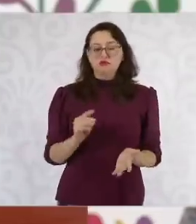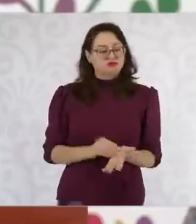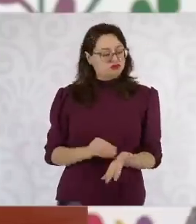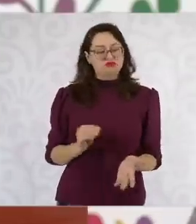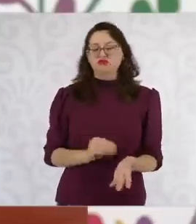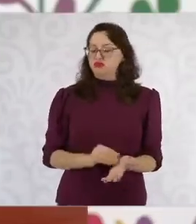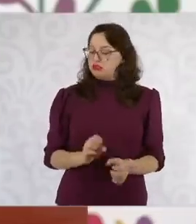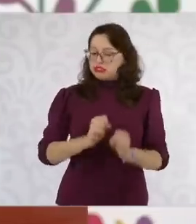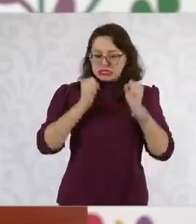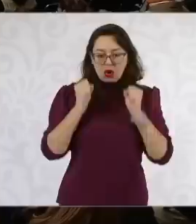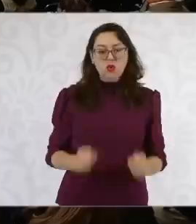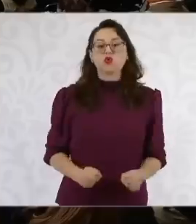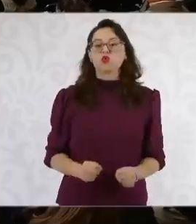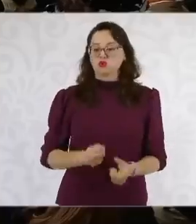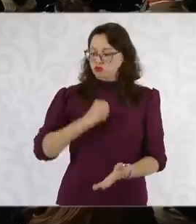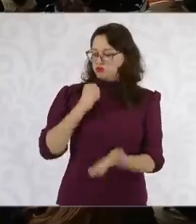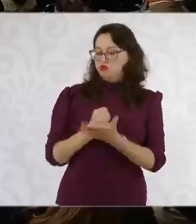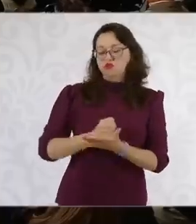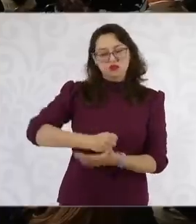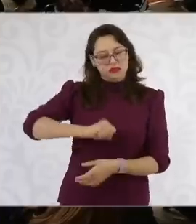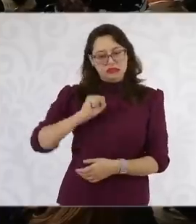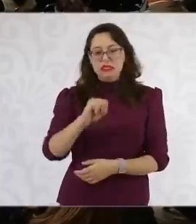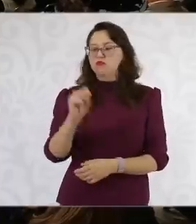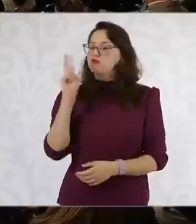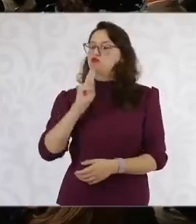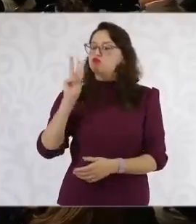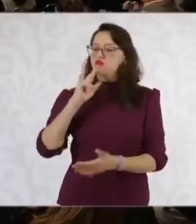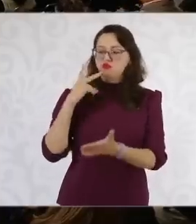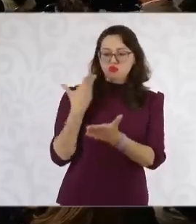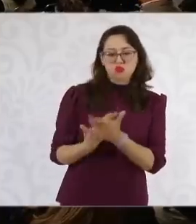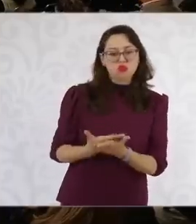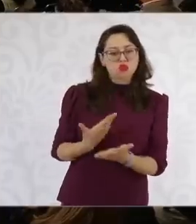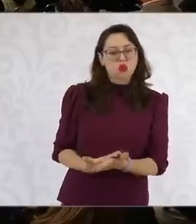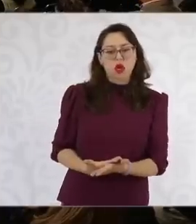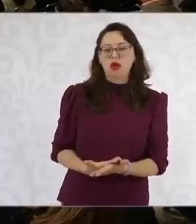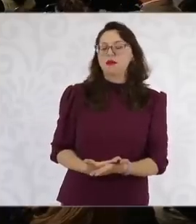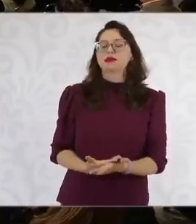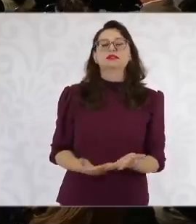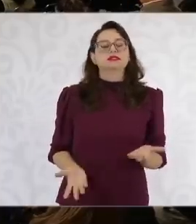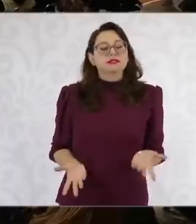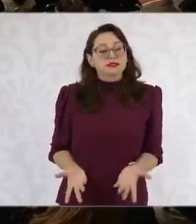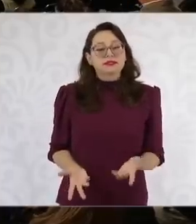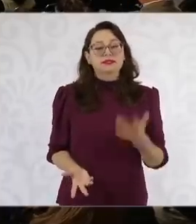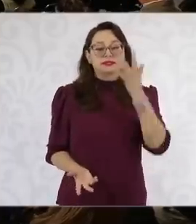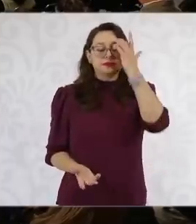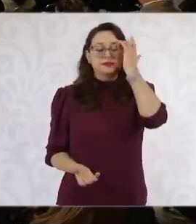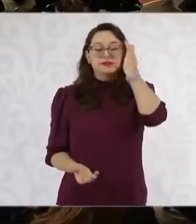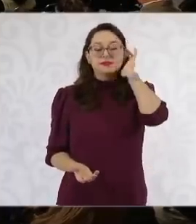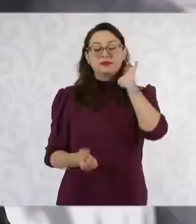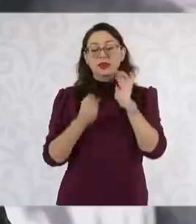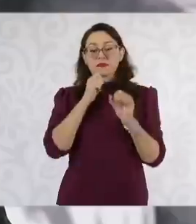vigentes de que están probadas están probadas Y desde el caso de de la de Rápido y furioso se